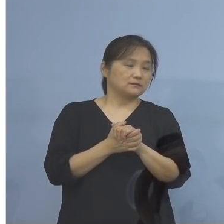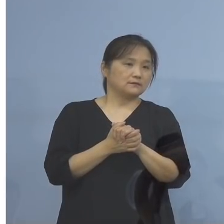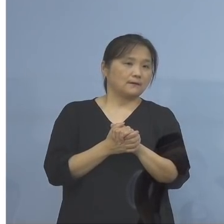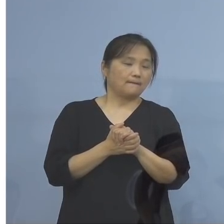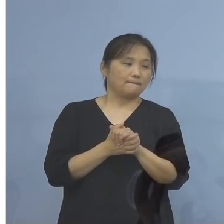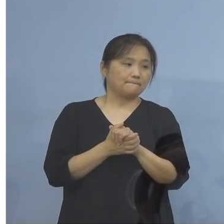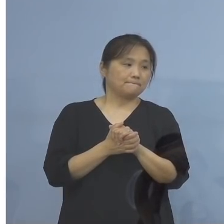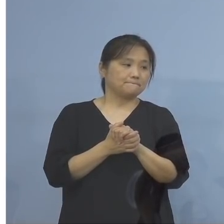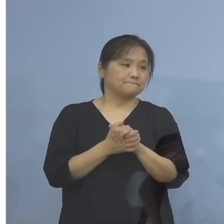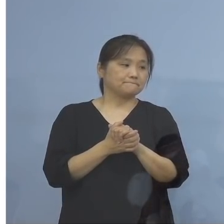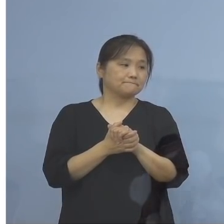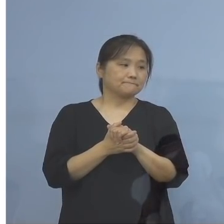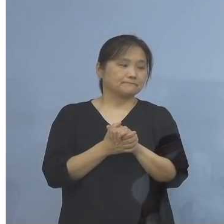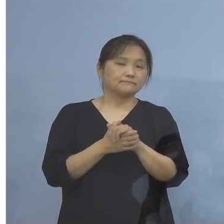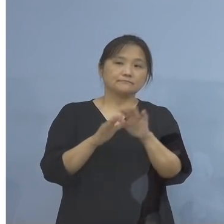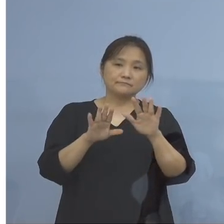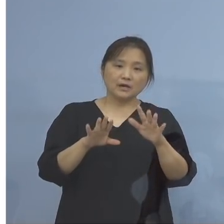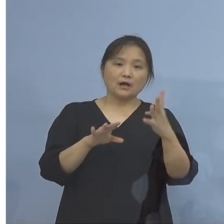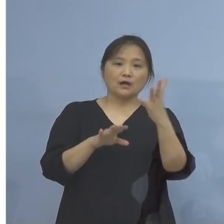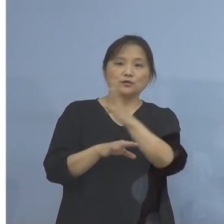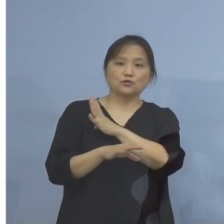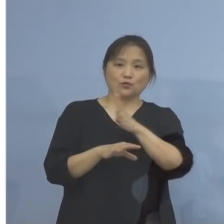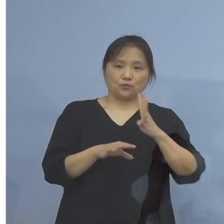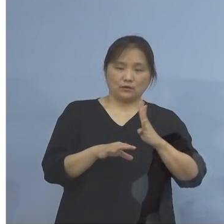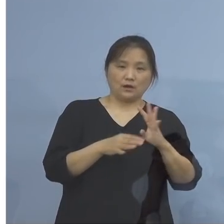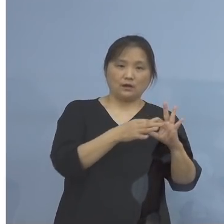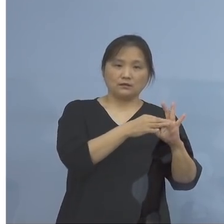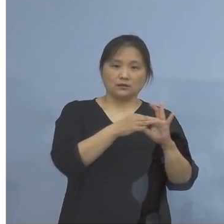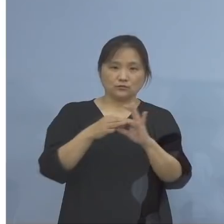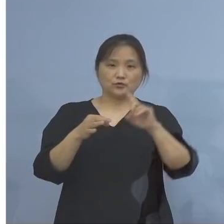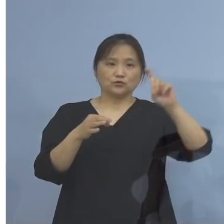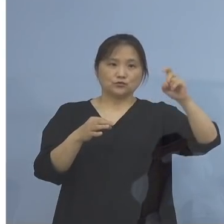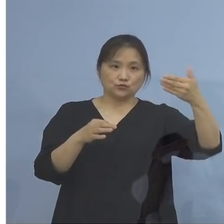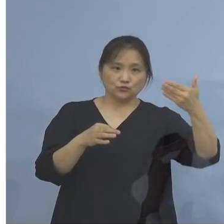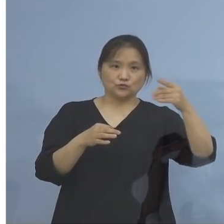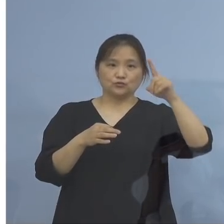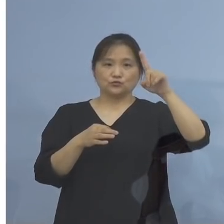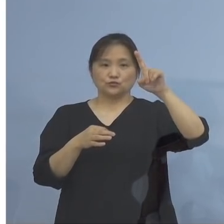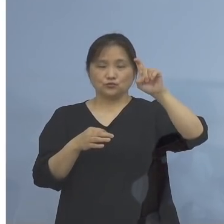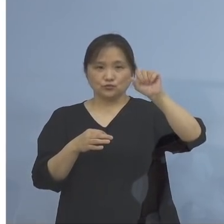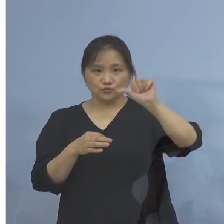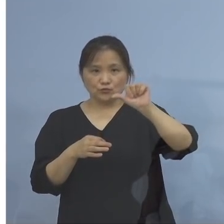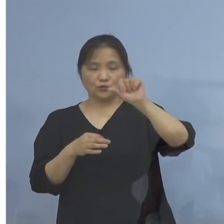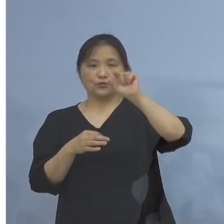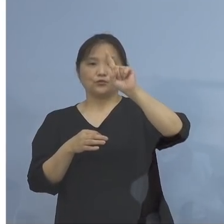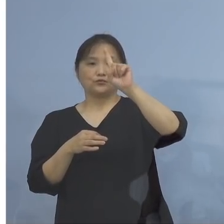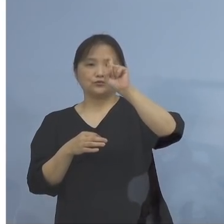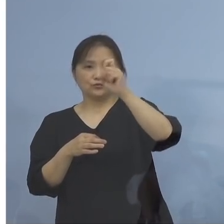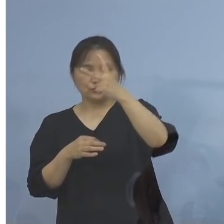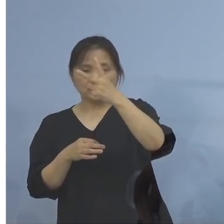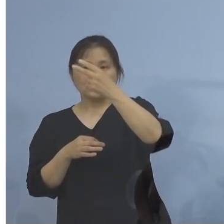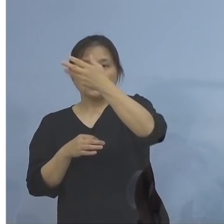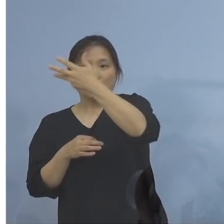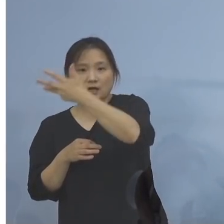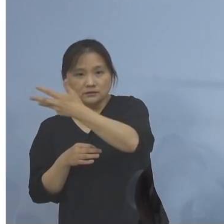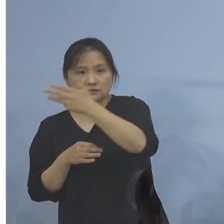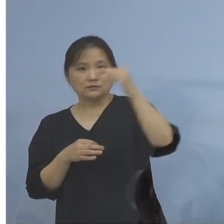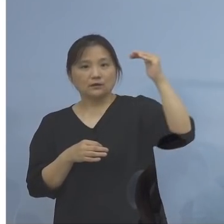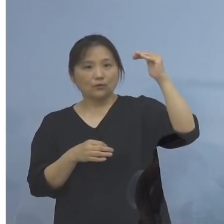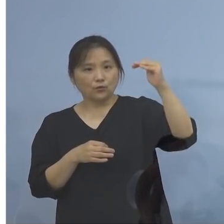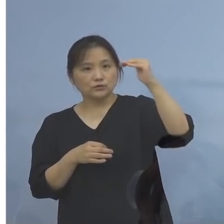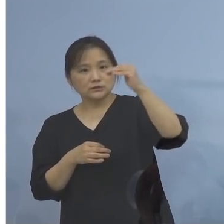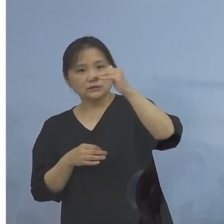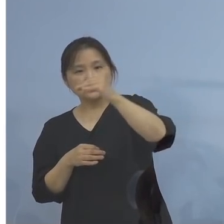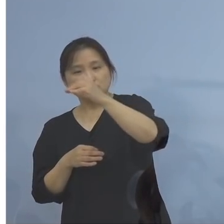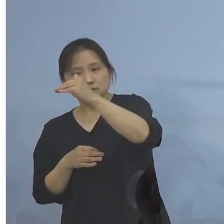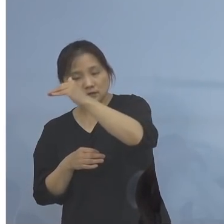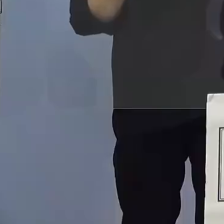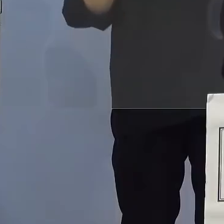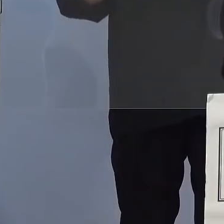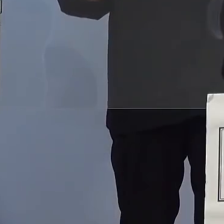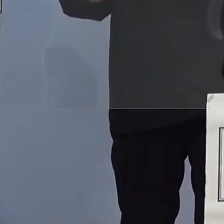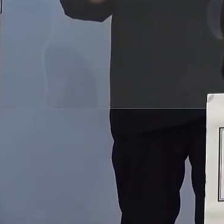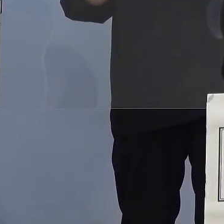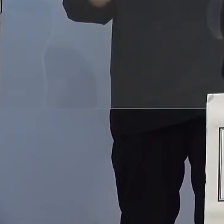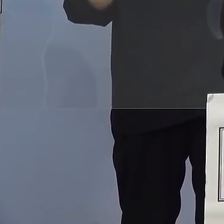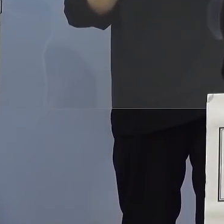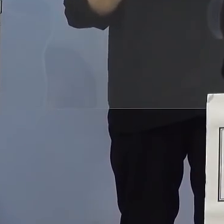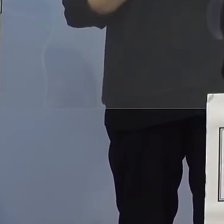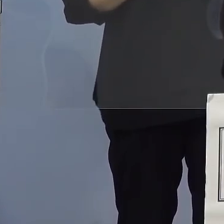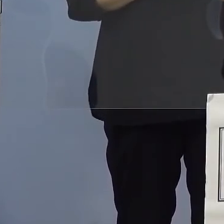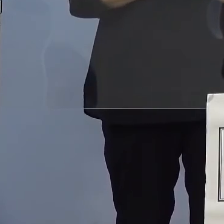とんとんとんと4日連続で19(人)、15(人)、12(人)、 8(人)と落ちてきてはいるところですね